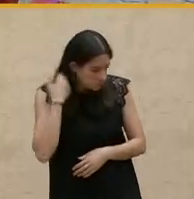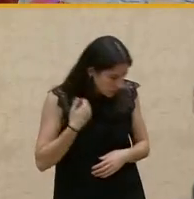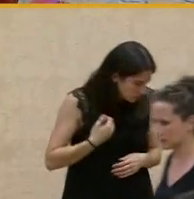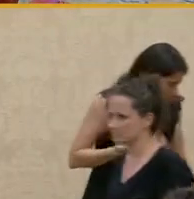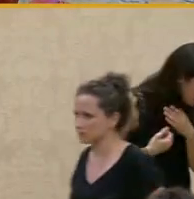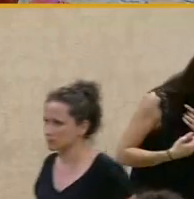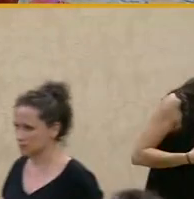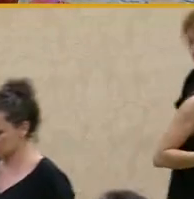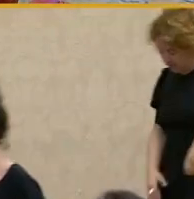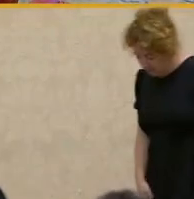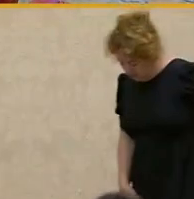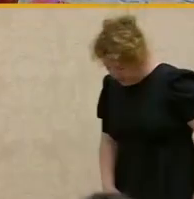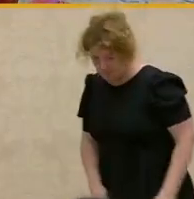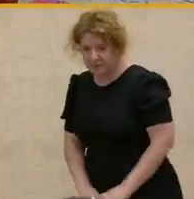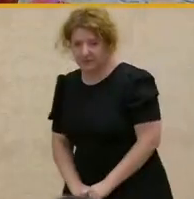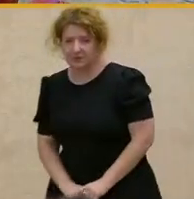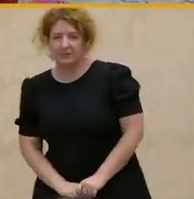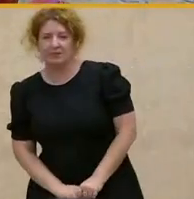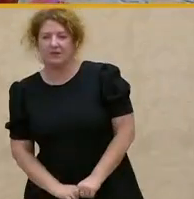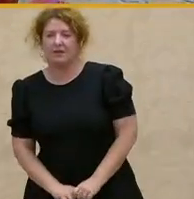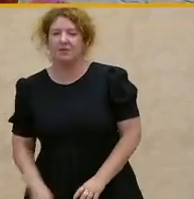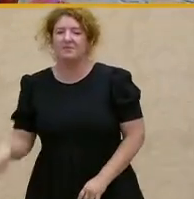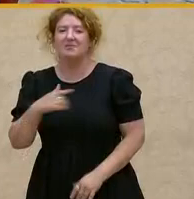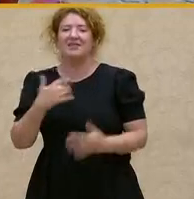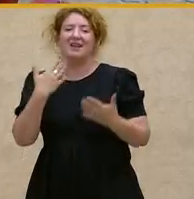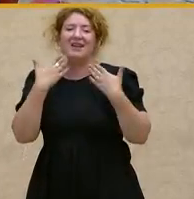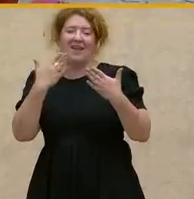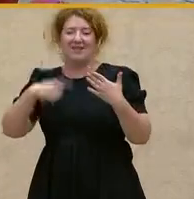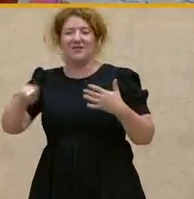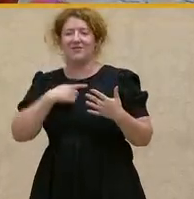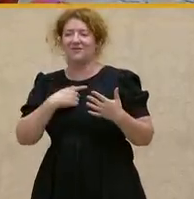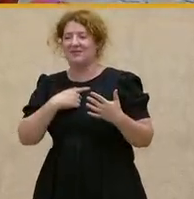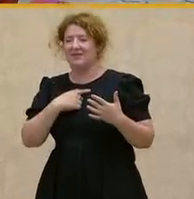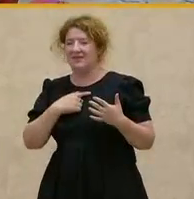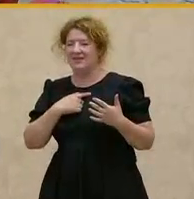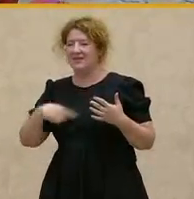especialmente me ha hecho mucha gracia nuestros diputados, cómo han dejado las diferencias aparte